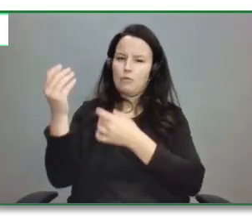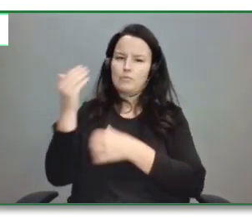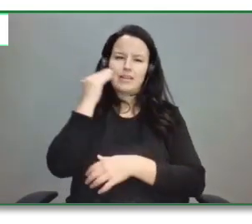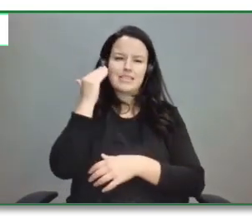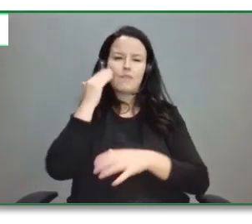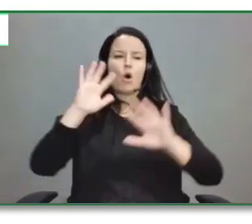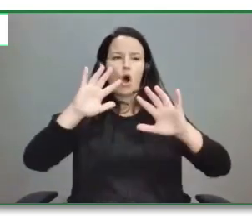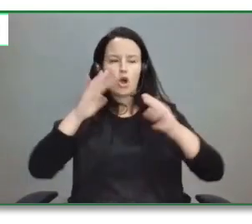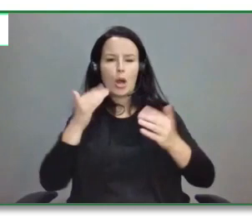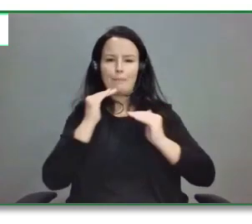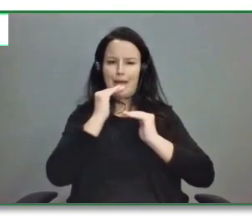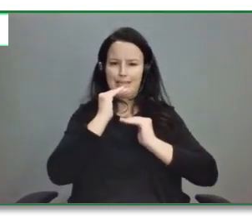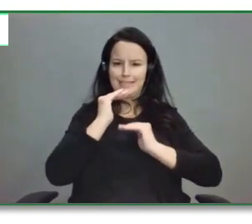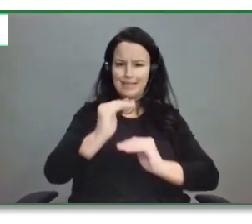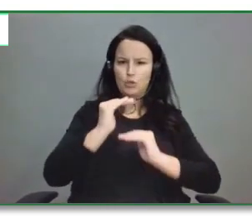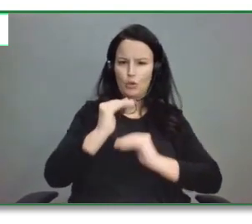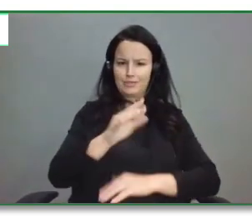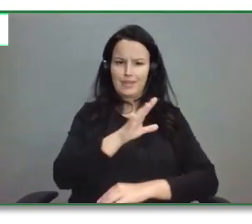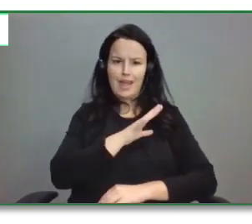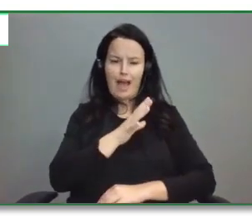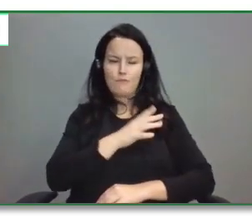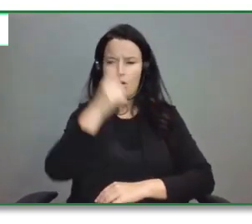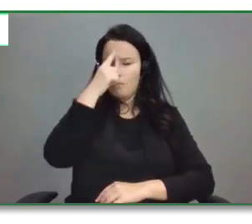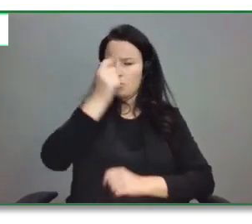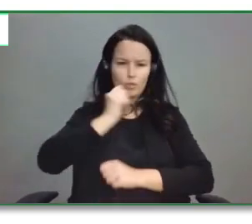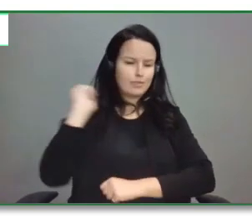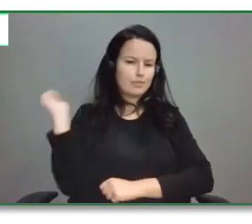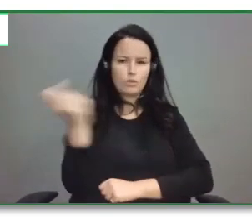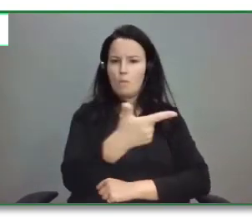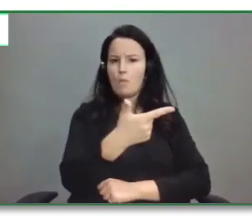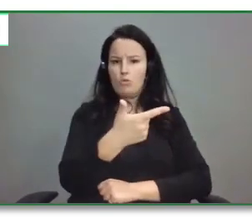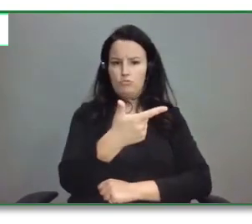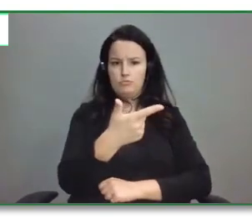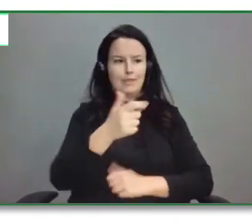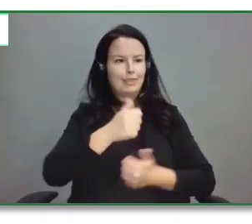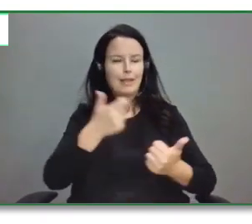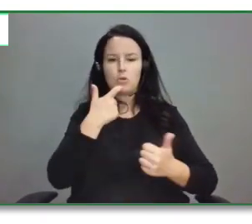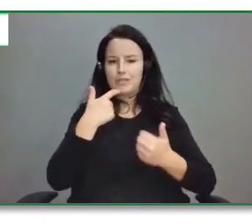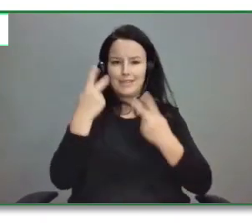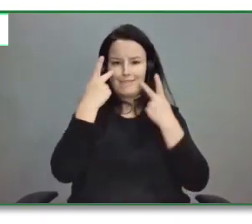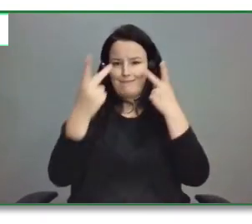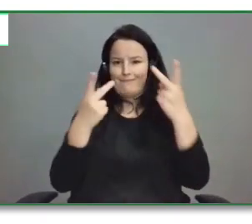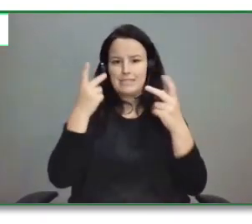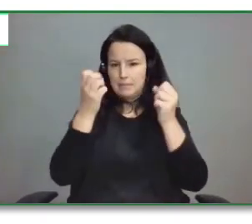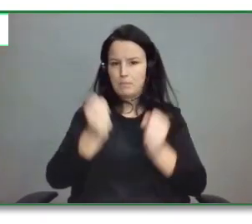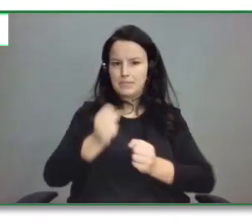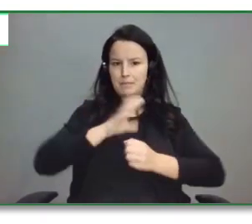des activités de plein air pour tous qui souhaitent visiter il y a possibilité